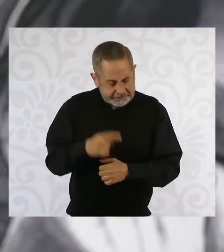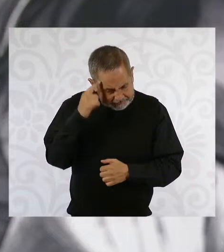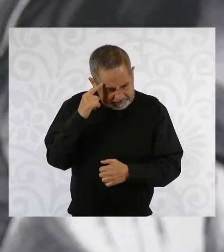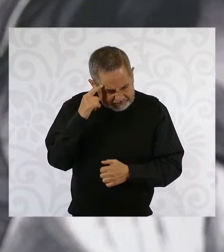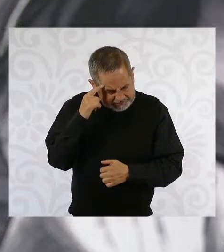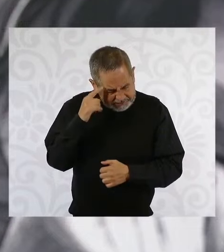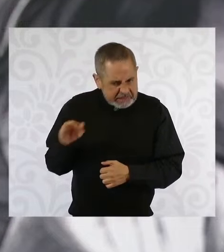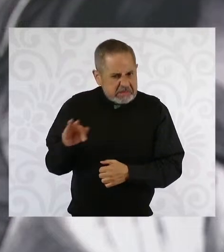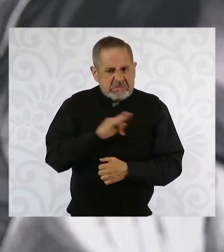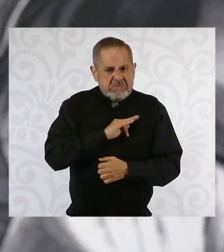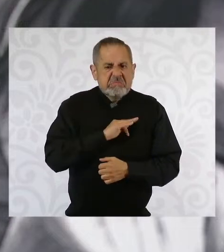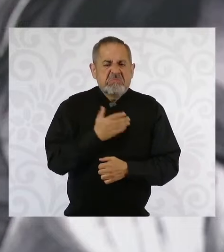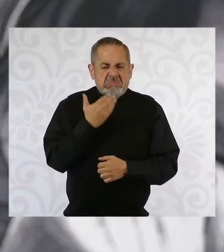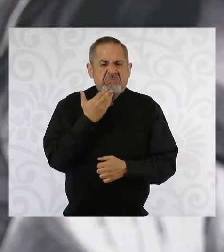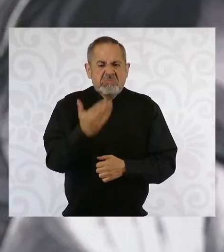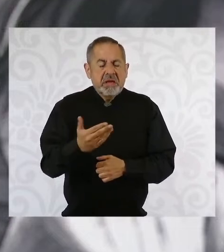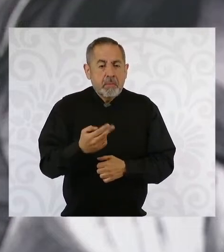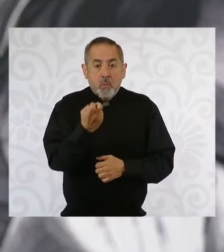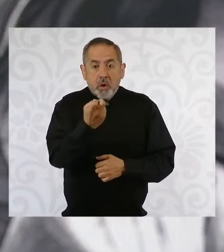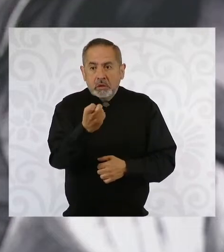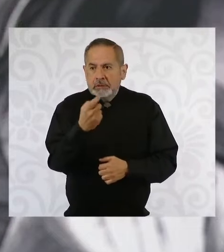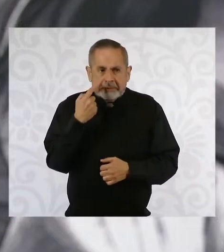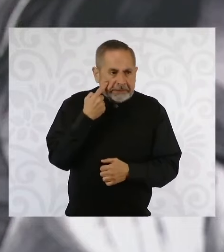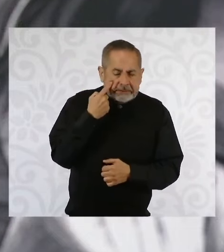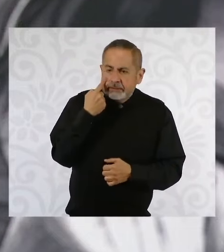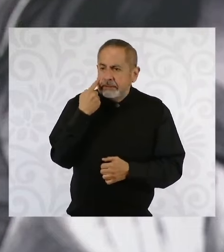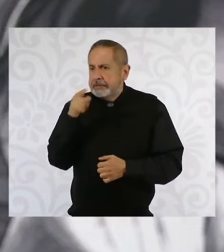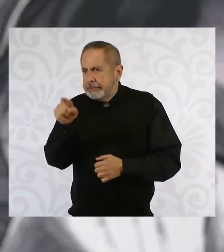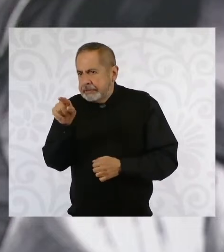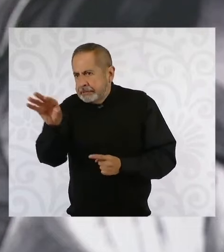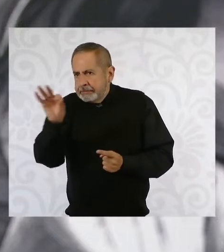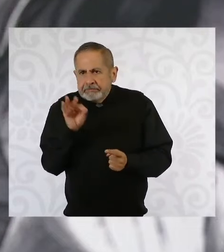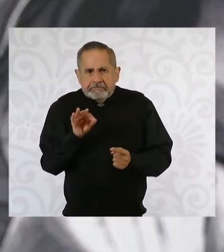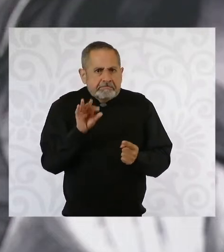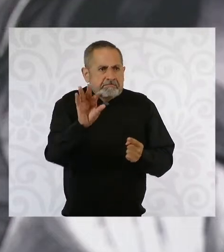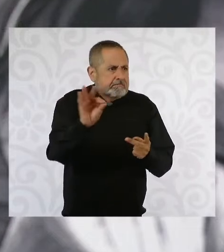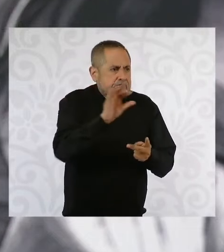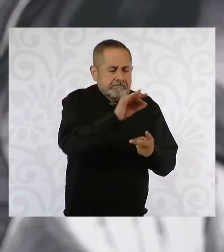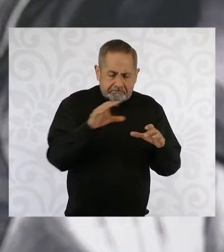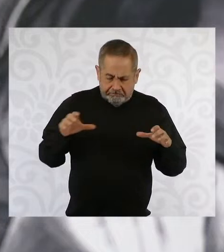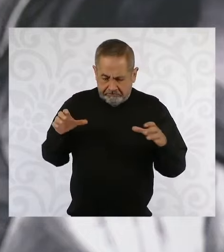mismo estamos integrando un equipo de trabajo bajo el paraguas de la recientemente creada secretaría